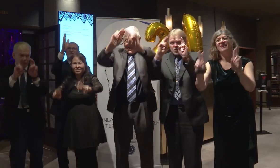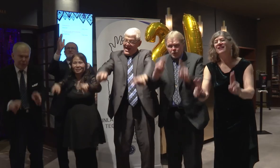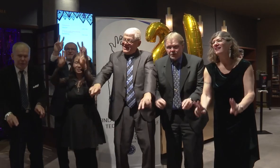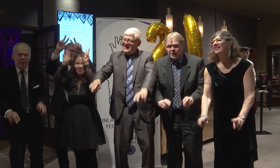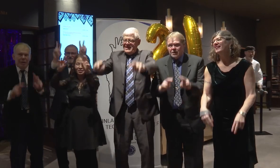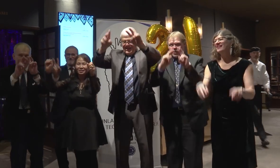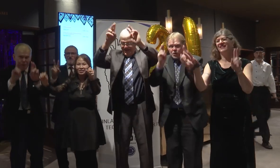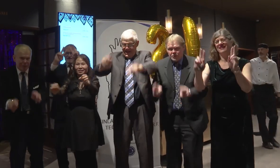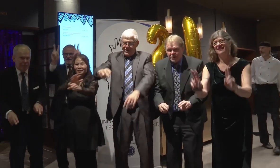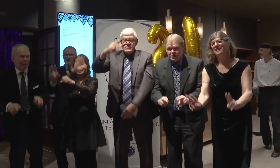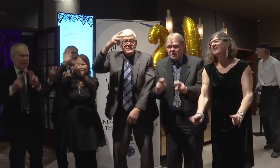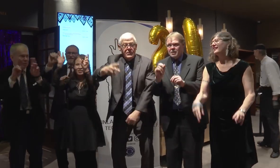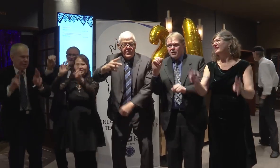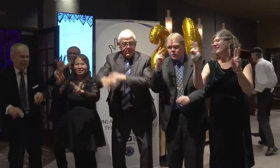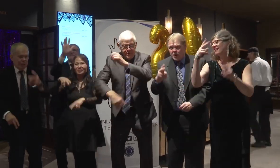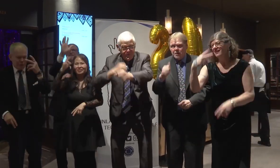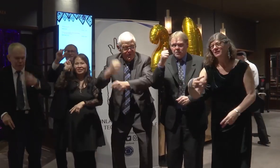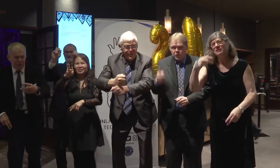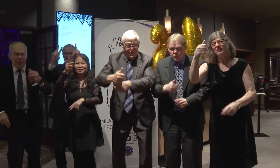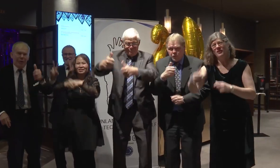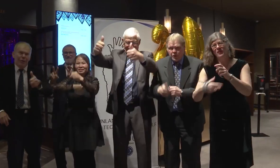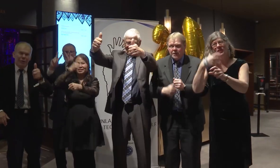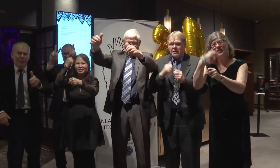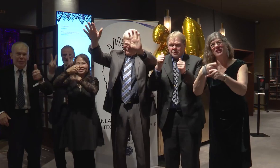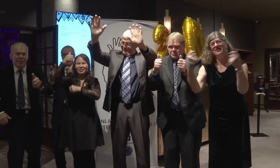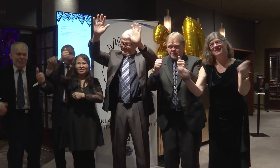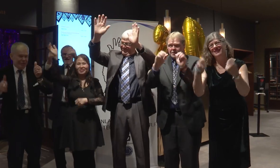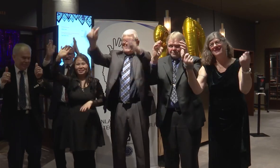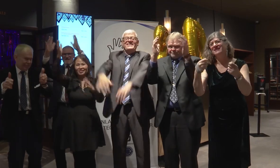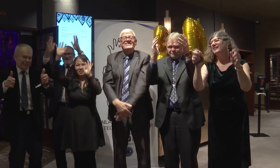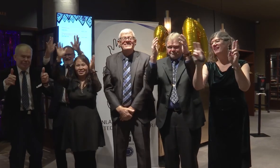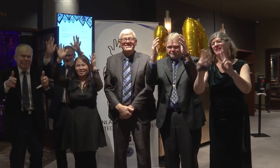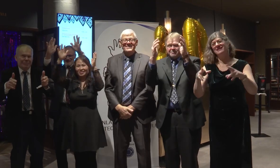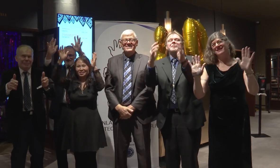Onnea 20-vuotisjuhlan johdosta, FST!